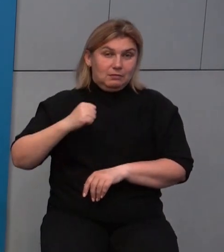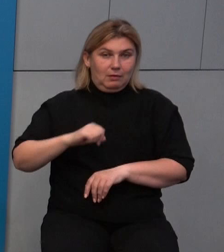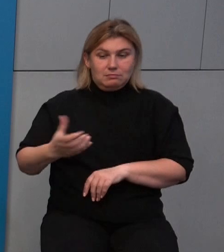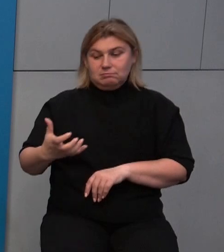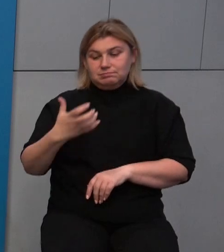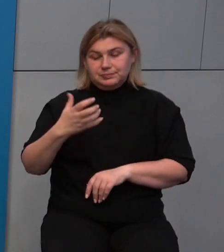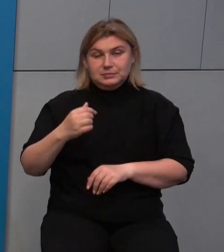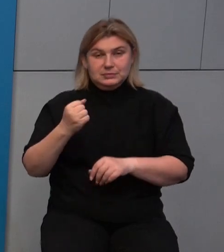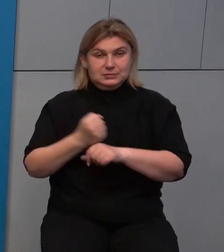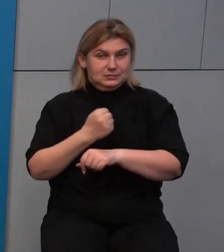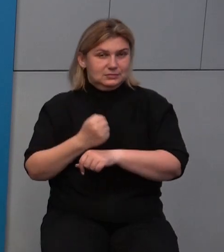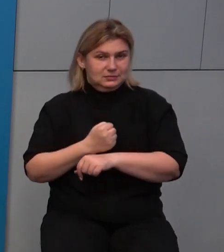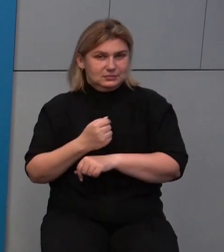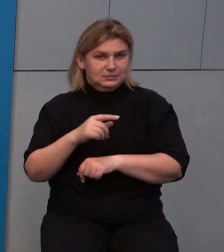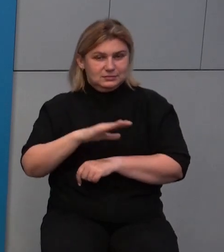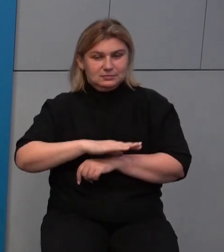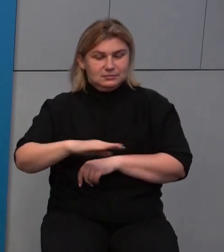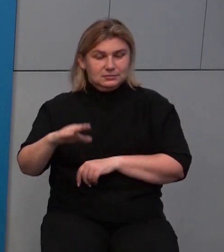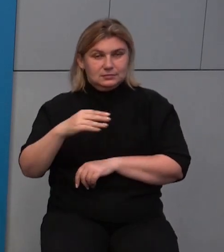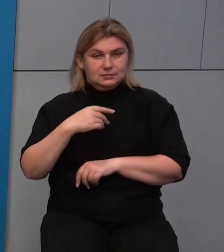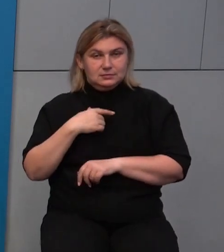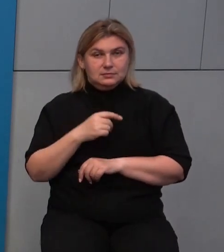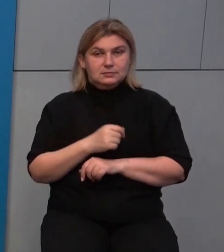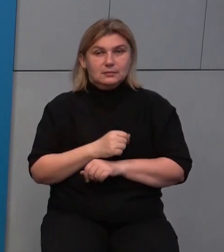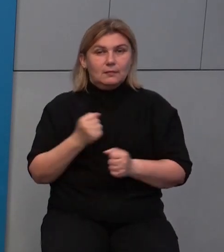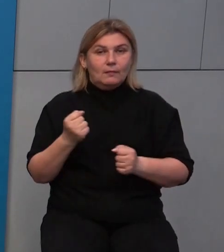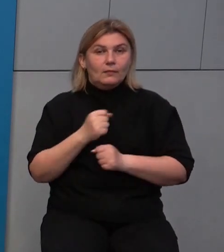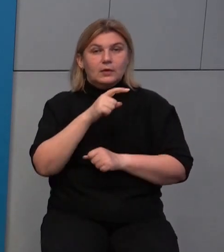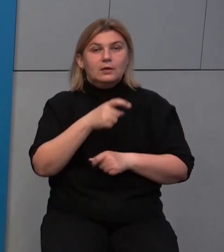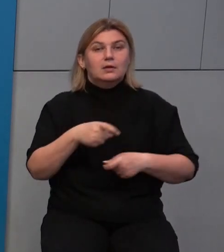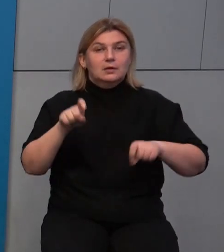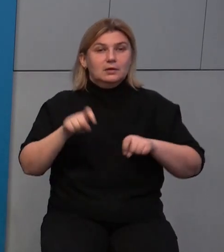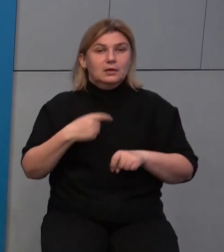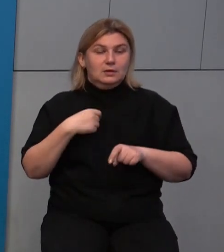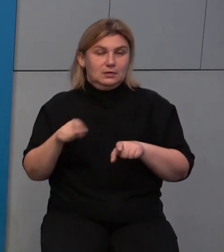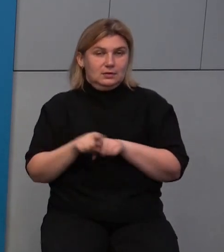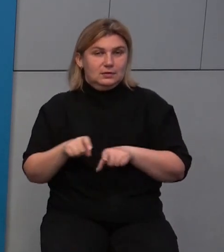bo starałam się nie ruszać i jakoś też skoro ona siedzi, to ja też siedziałam, prawda?